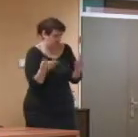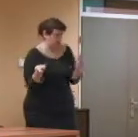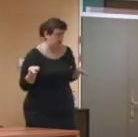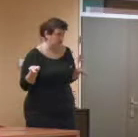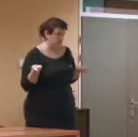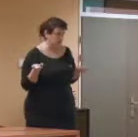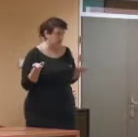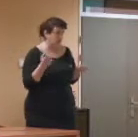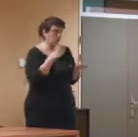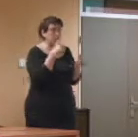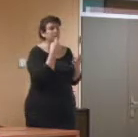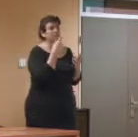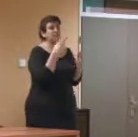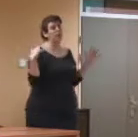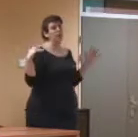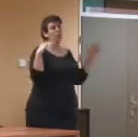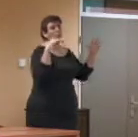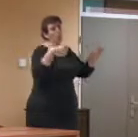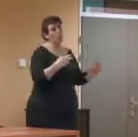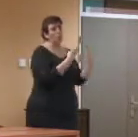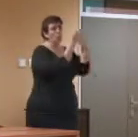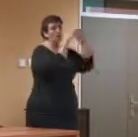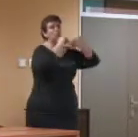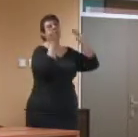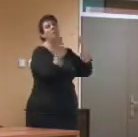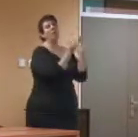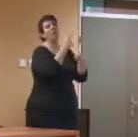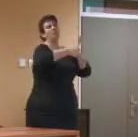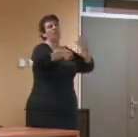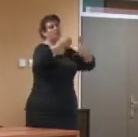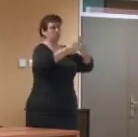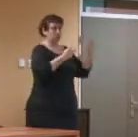mundial de las familias, y en teoría tenía que venir mucha gente a